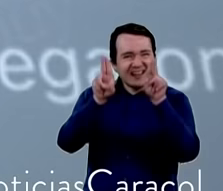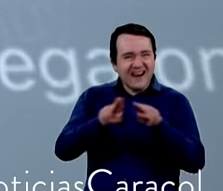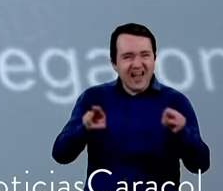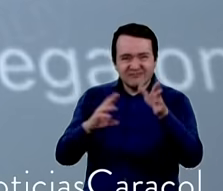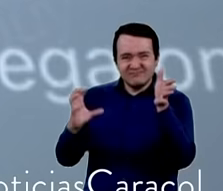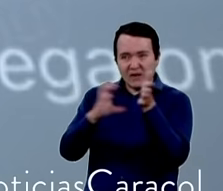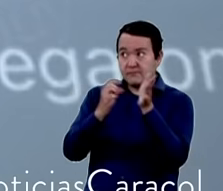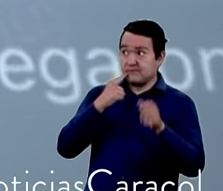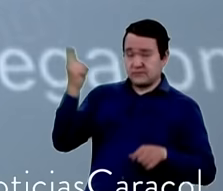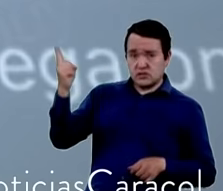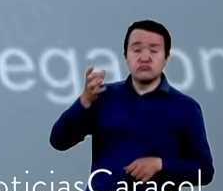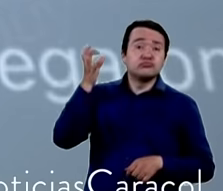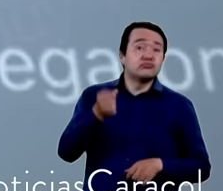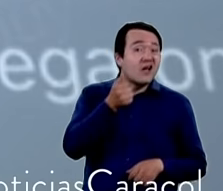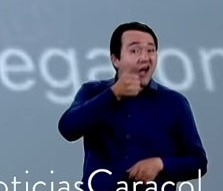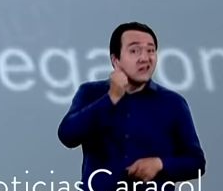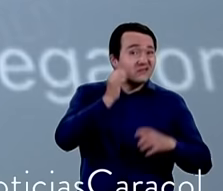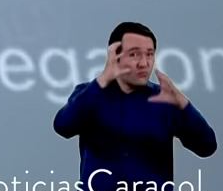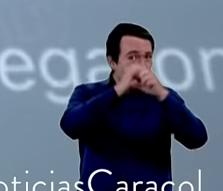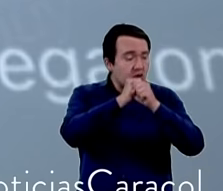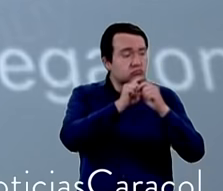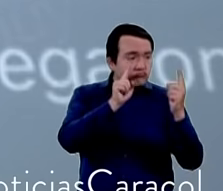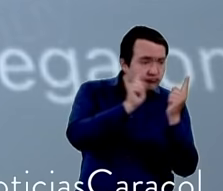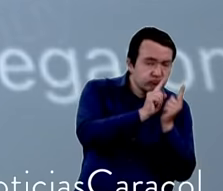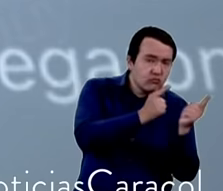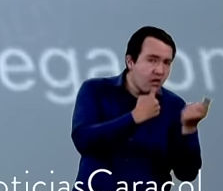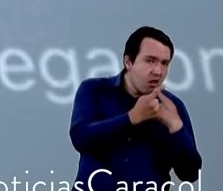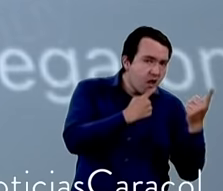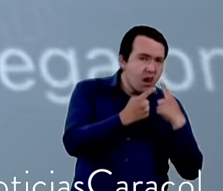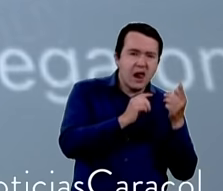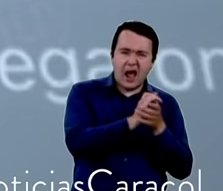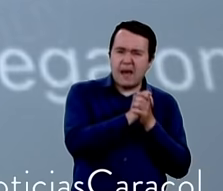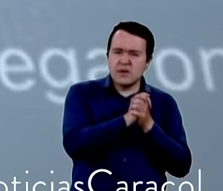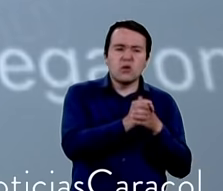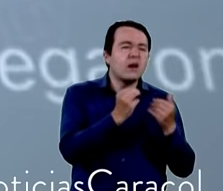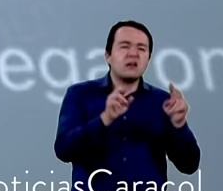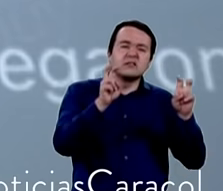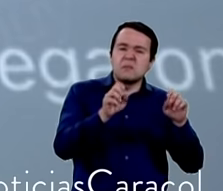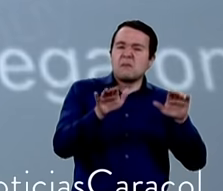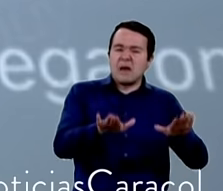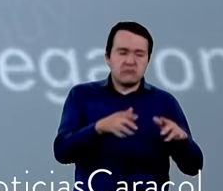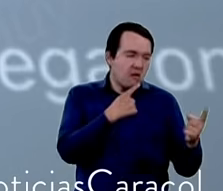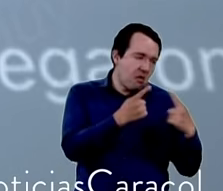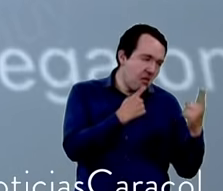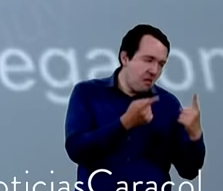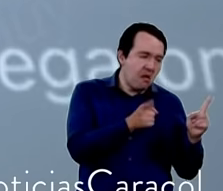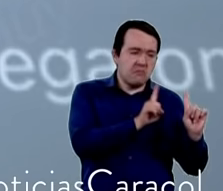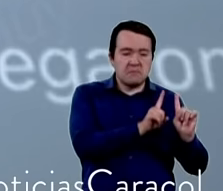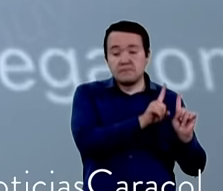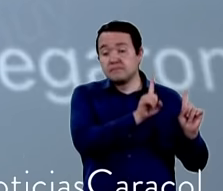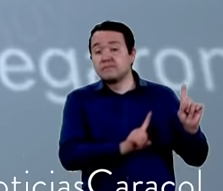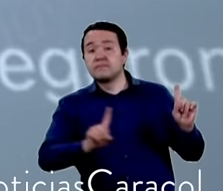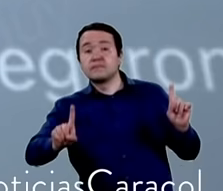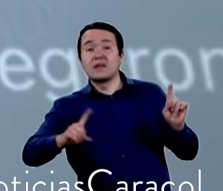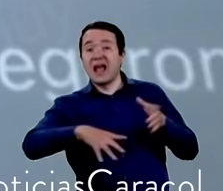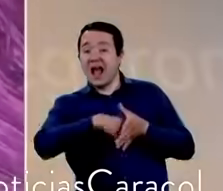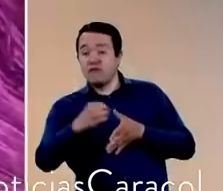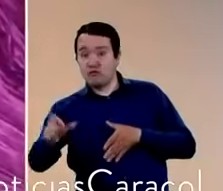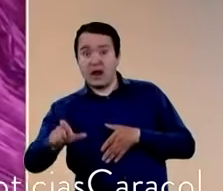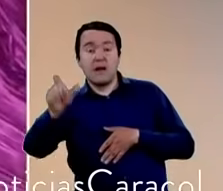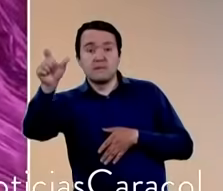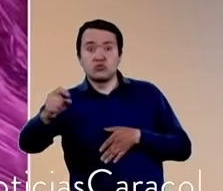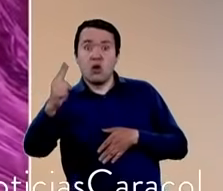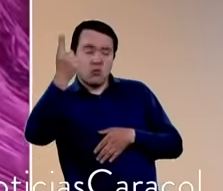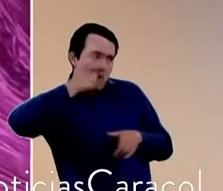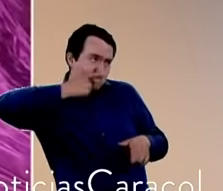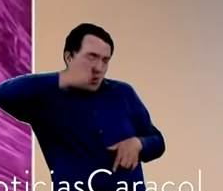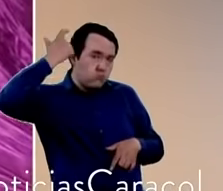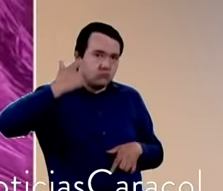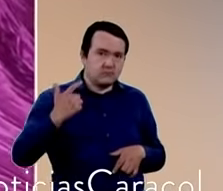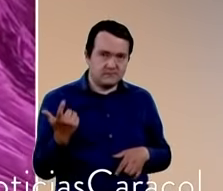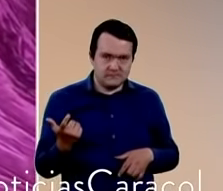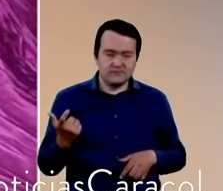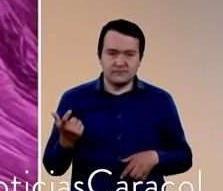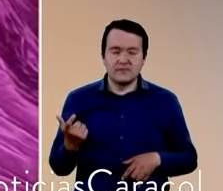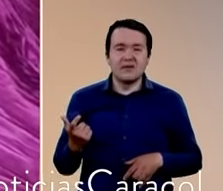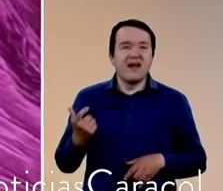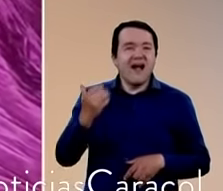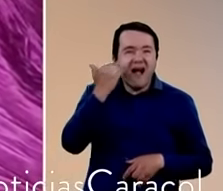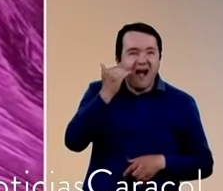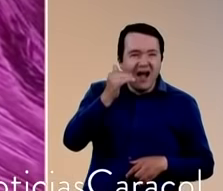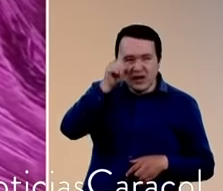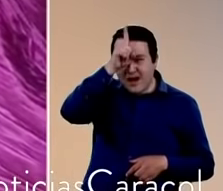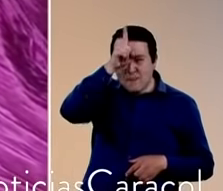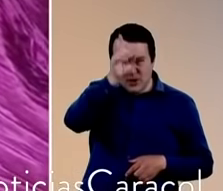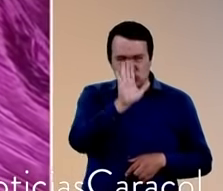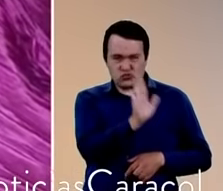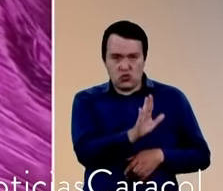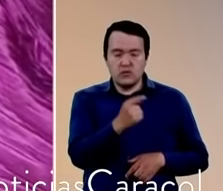que llego de vacaciones Cali,